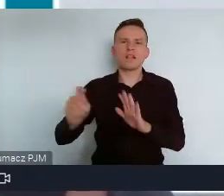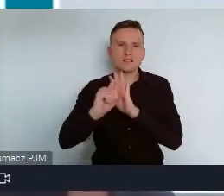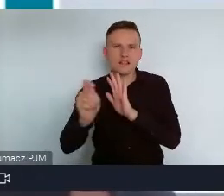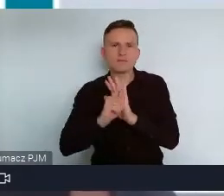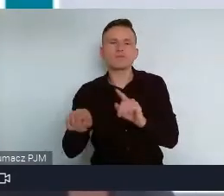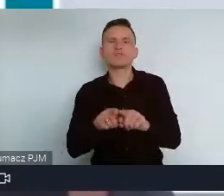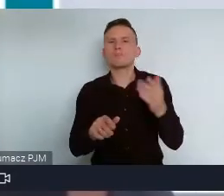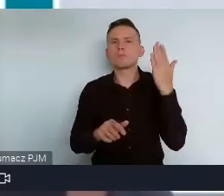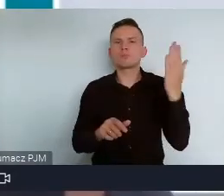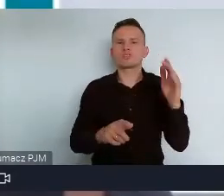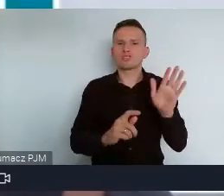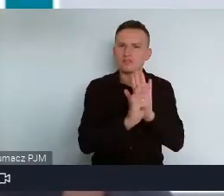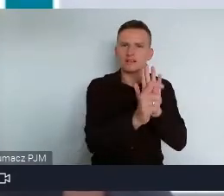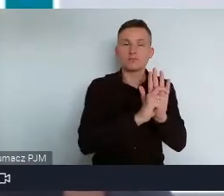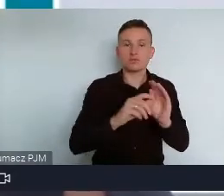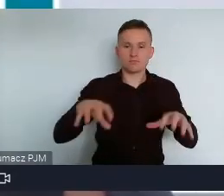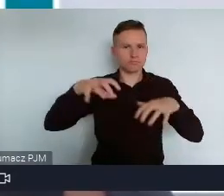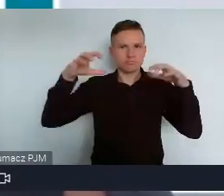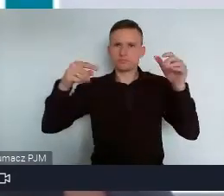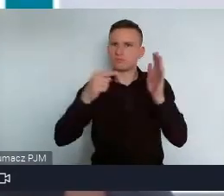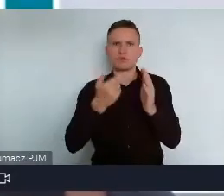i jest tutaj jednym z głównych komponentów.